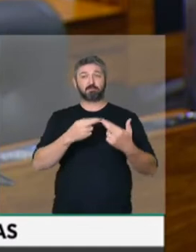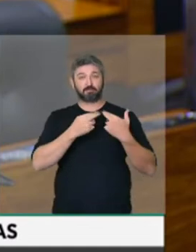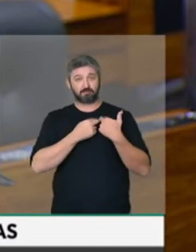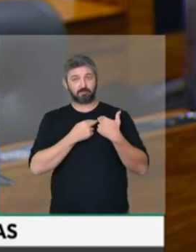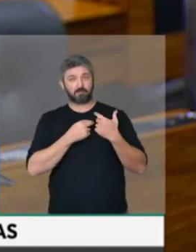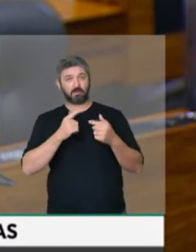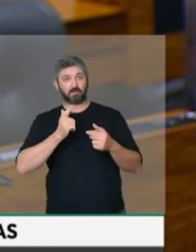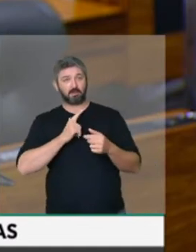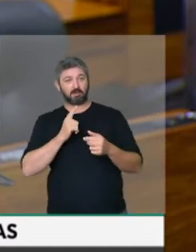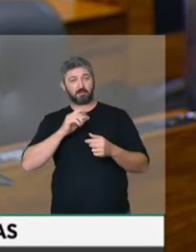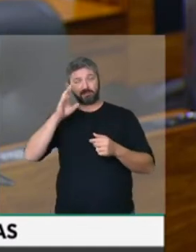SERVIÇO... DO PROJETO E DESENVOLVIMENTO NACIONAL. COMO